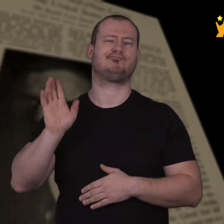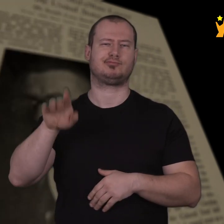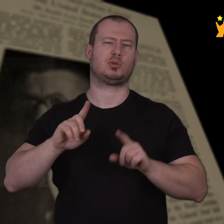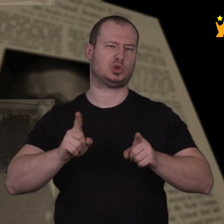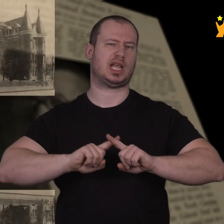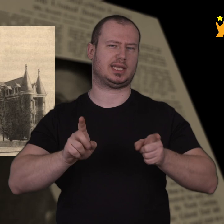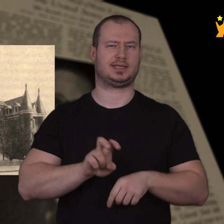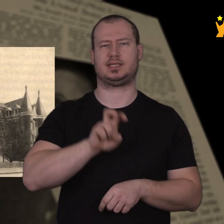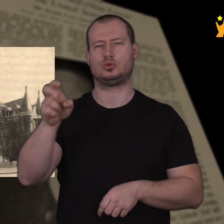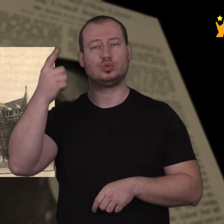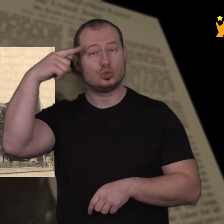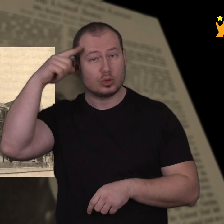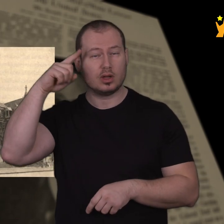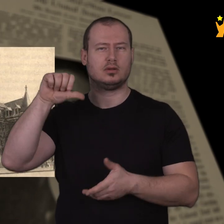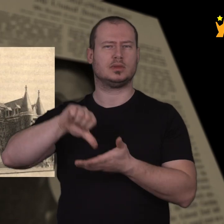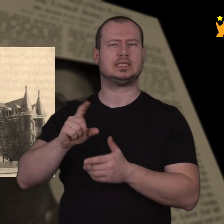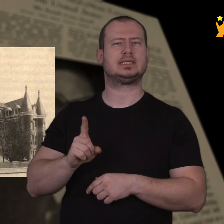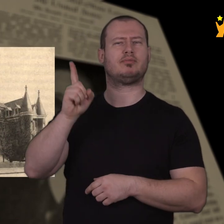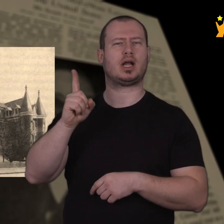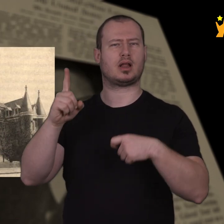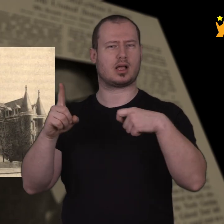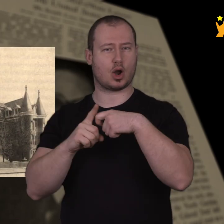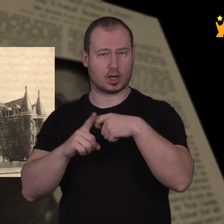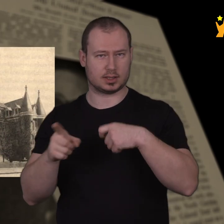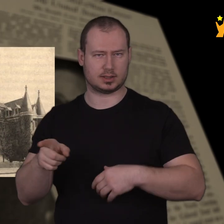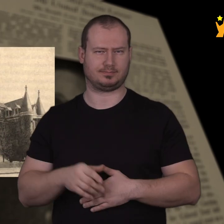Musel teda študovať inde v Severnej Karolíne.